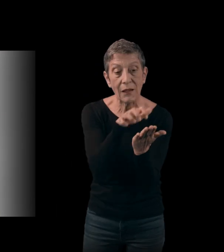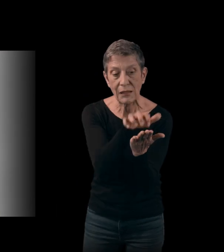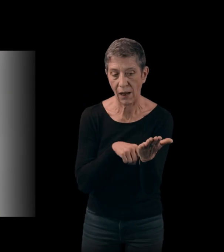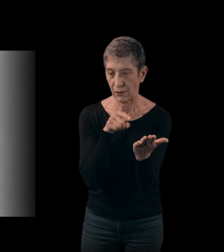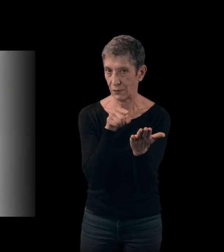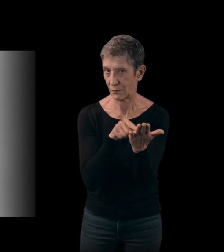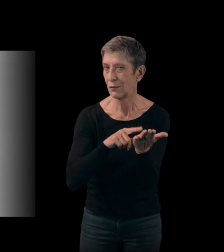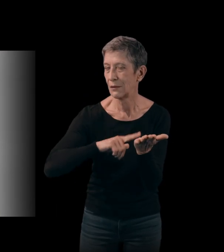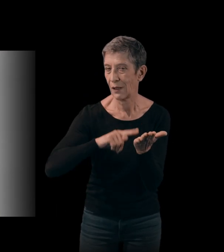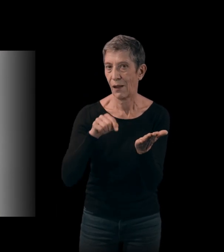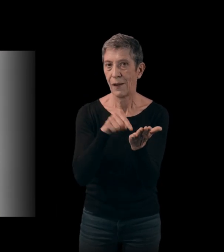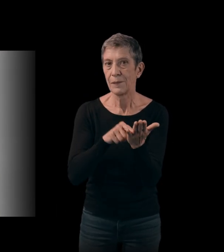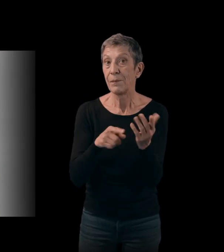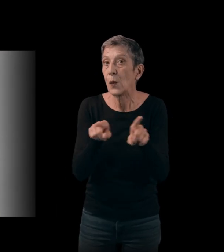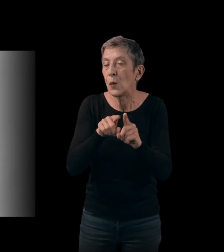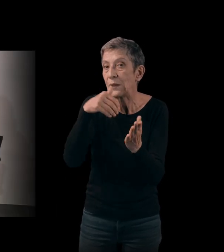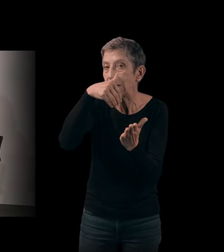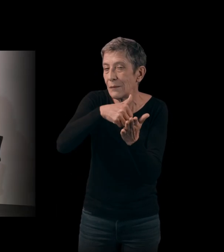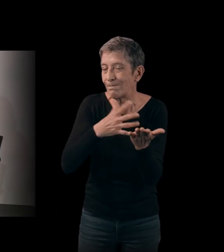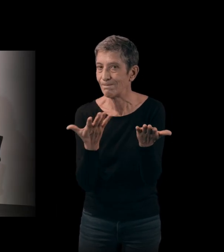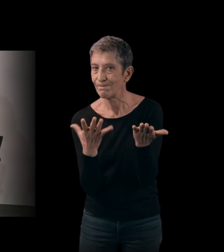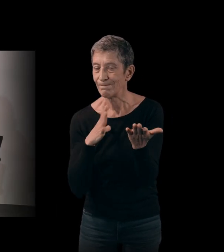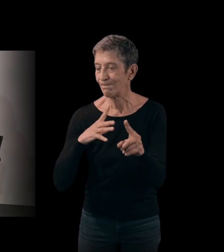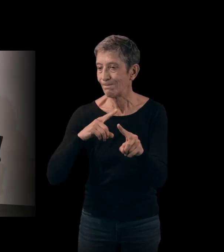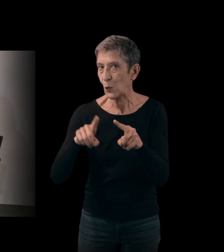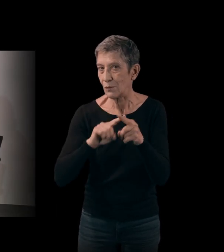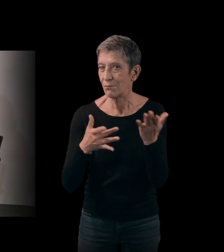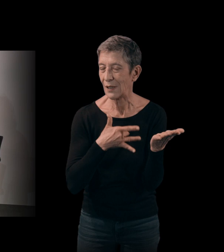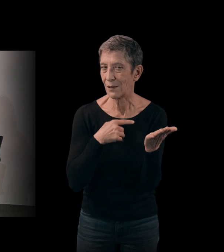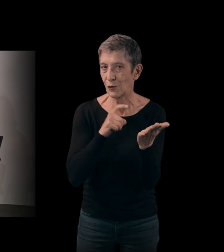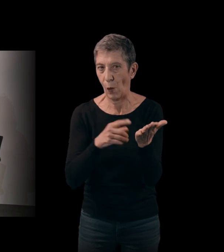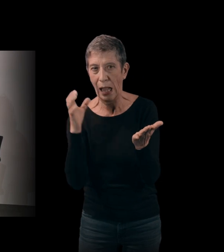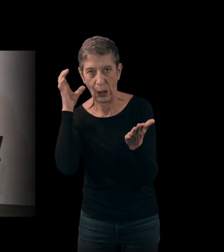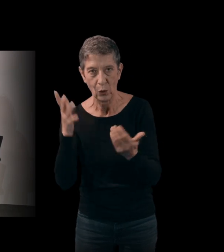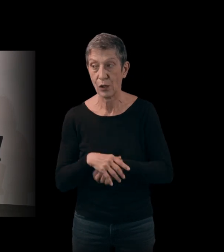Par ailleurs, il y a quelque chose à entendre, je pense. Donc, vous avez accepté de nous lire.